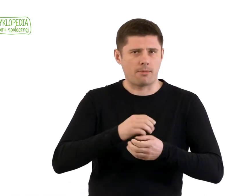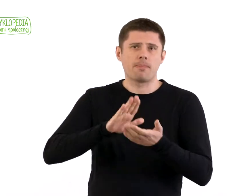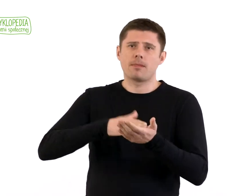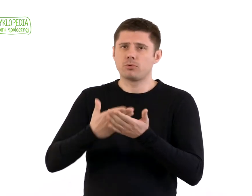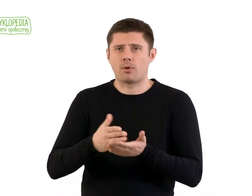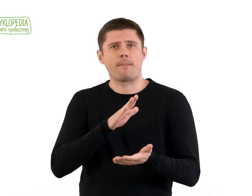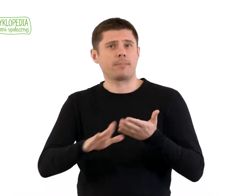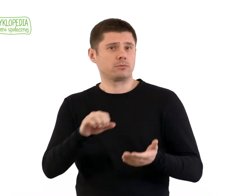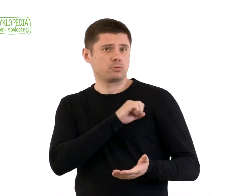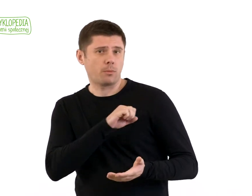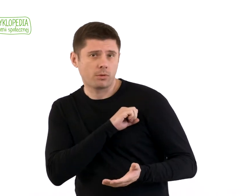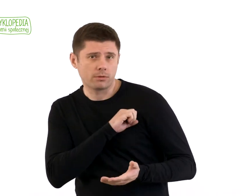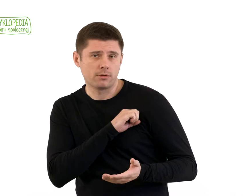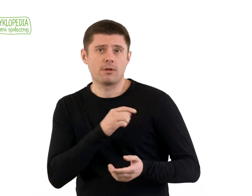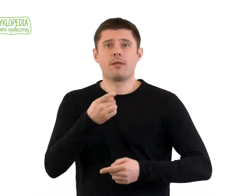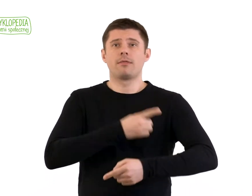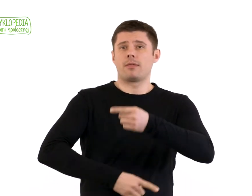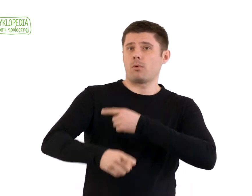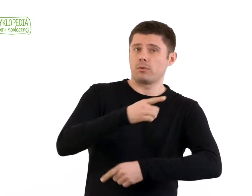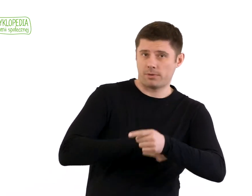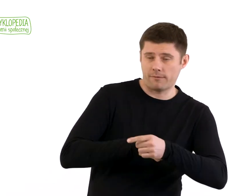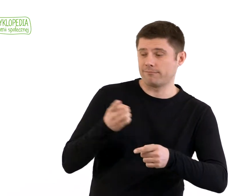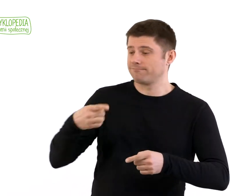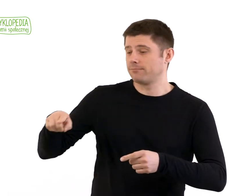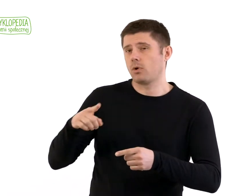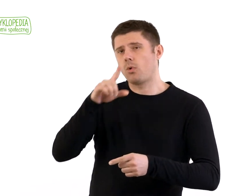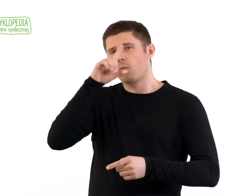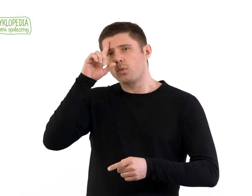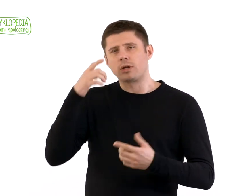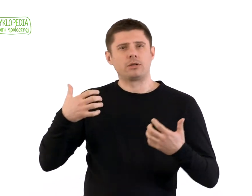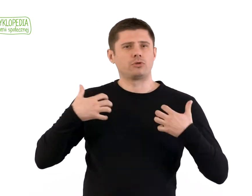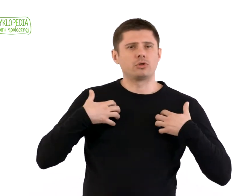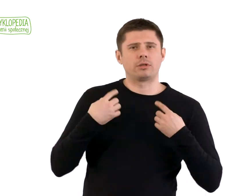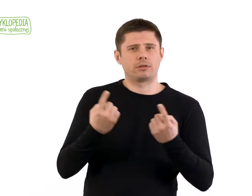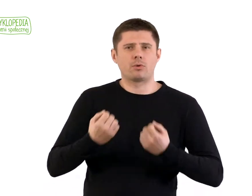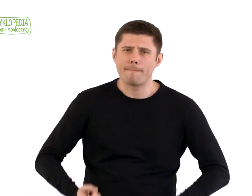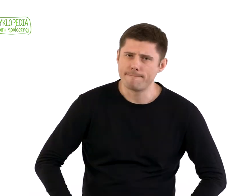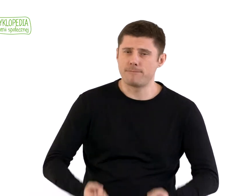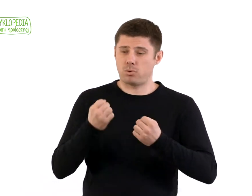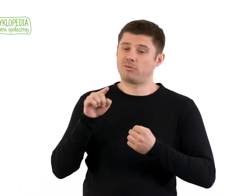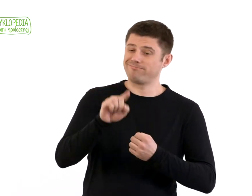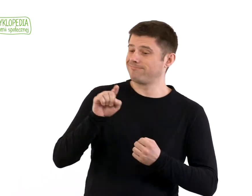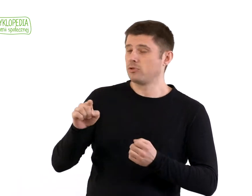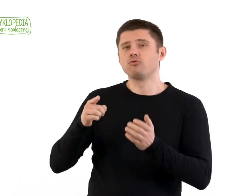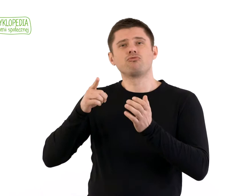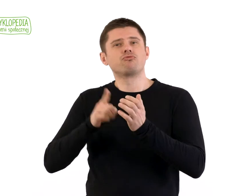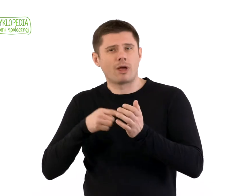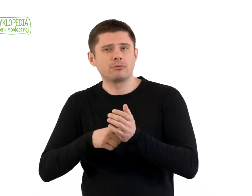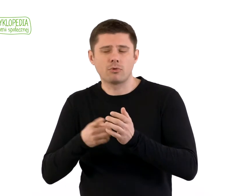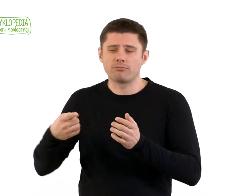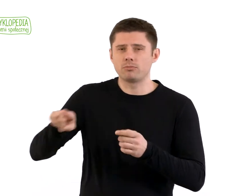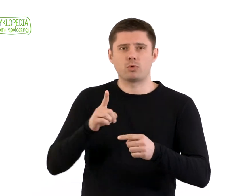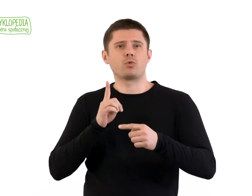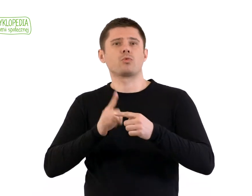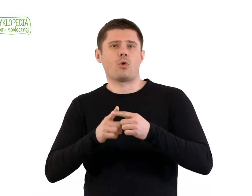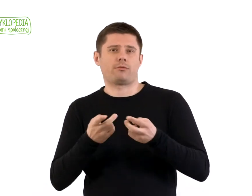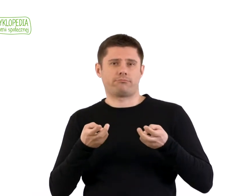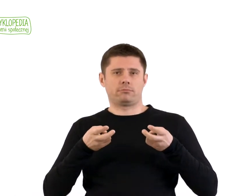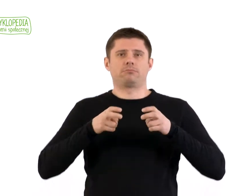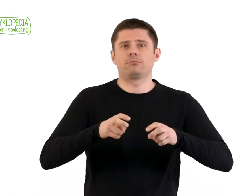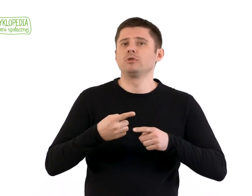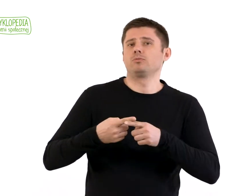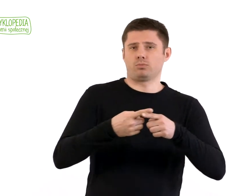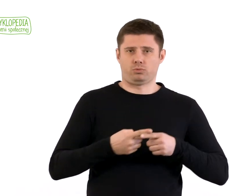(bezrobotnych, z niepełnosprawnościami, znajdujących się w trudnej sytuacji życiowej) i zwykle to one są członkami-założycielami spółdzielni.